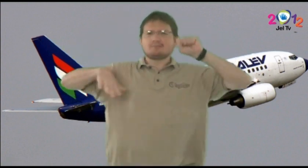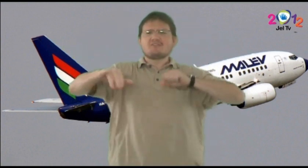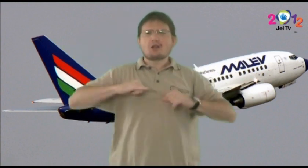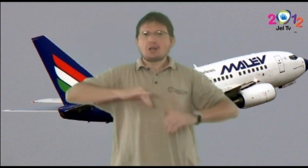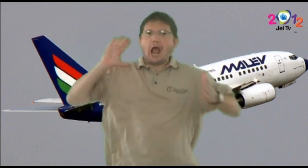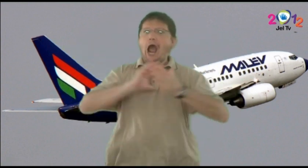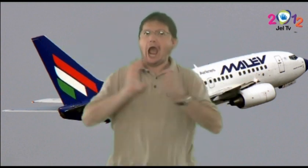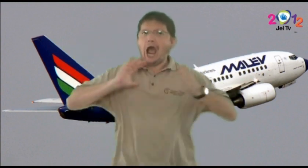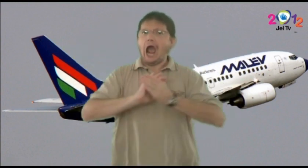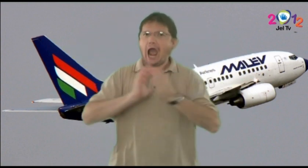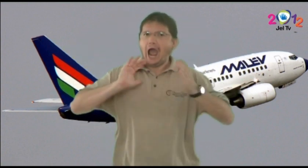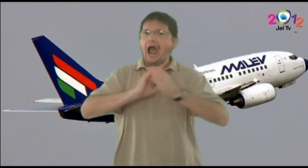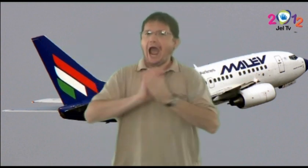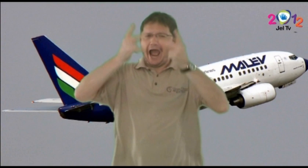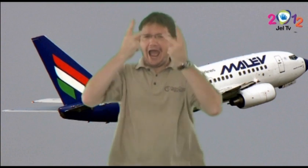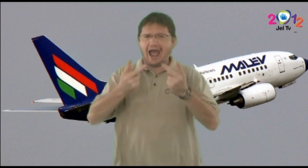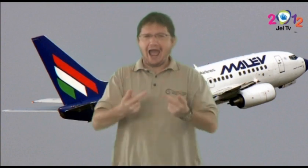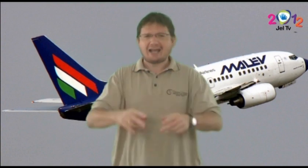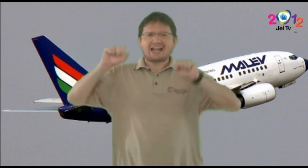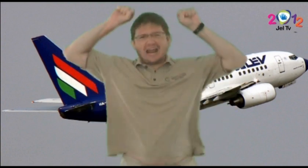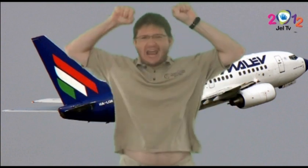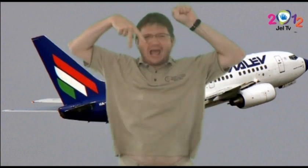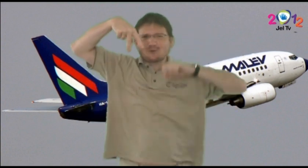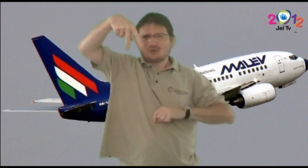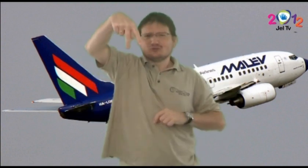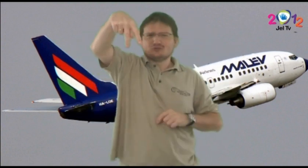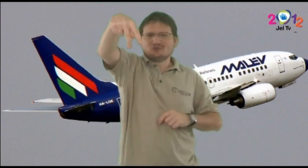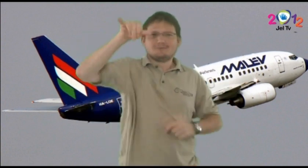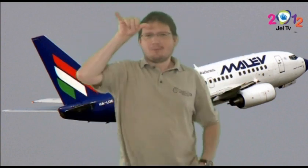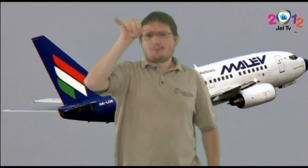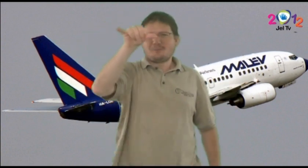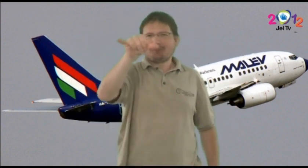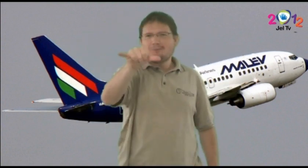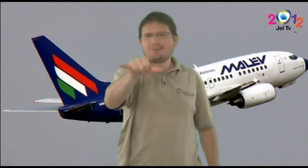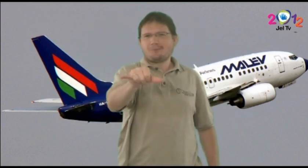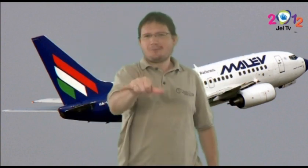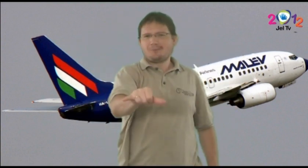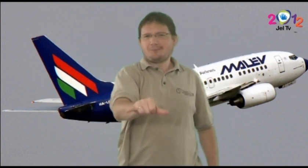A fiatalok örömükben tapsolnak, erre zuhanva esnek ki a repülõbõl. Egyedül a kapaszkodó Kádár repül tovább...